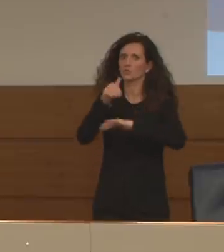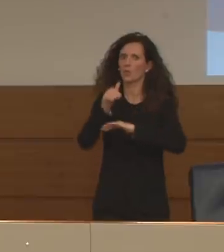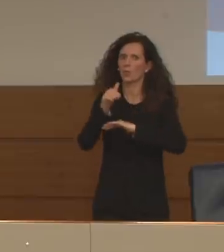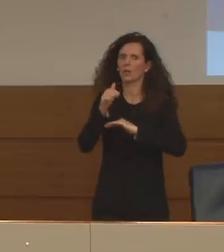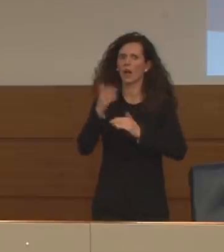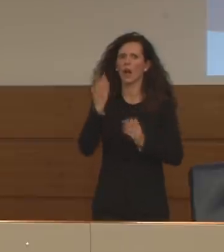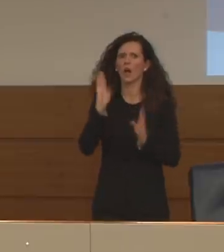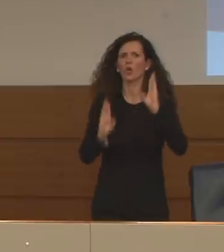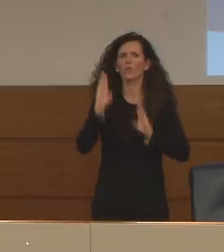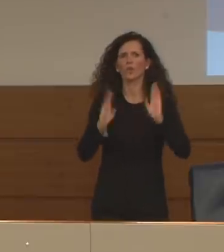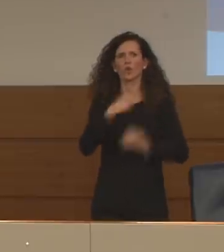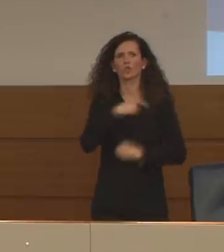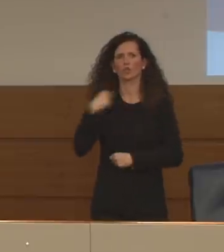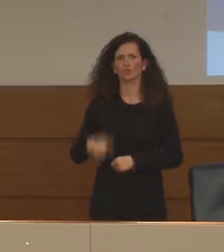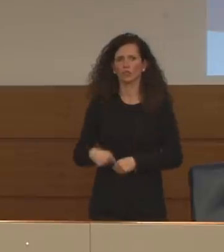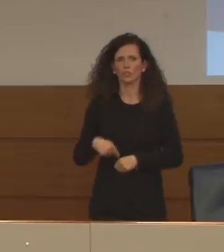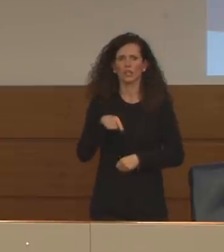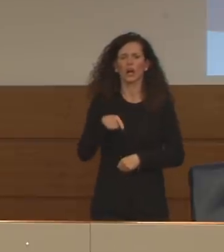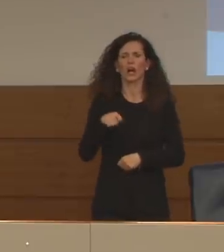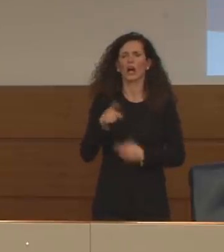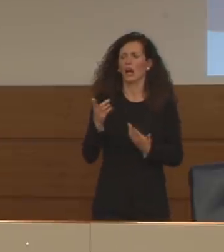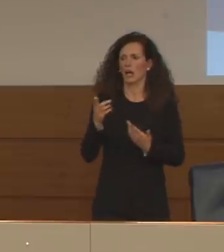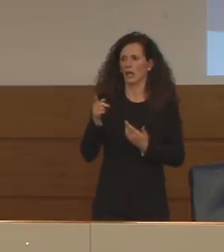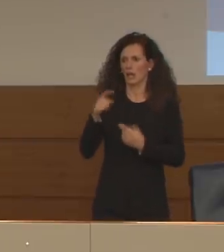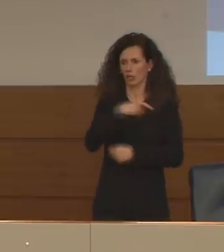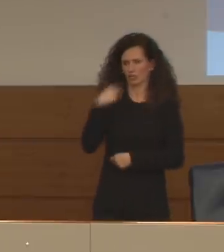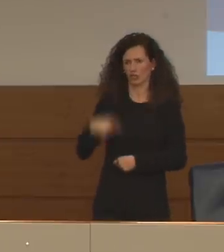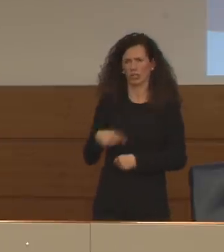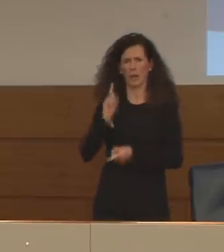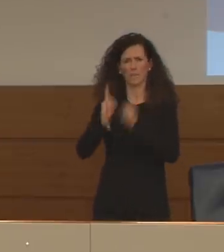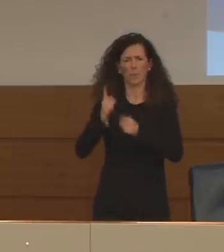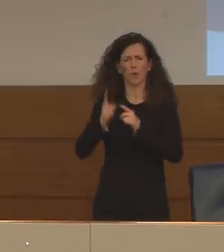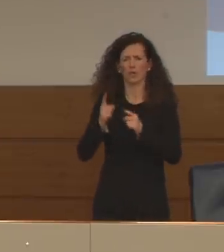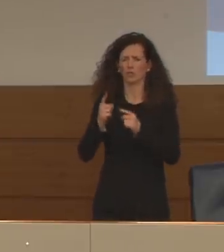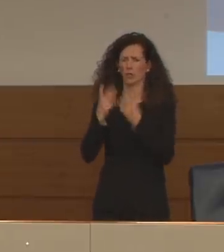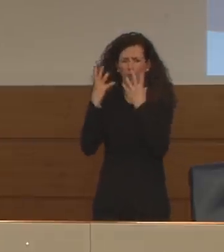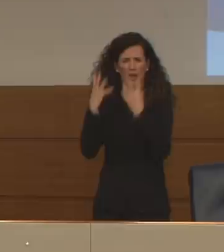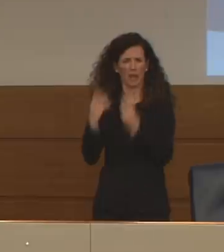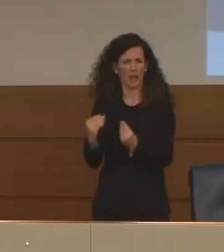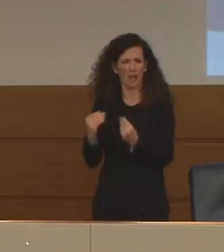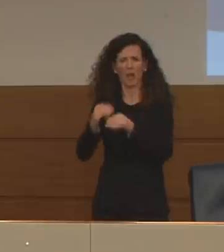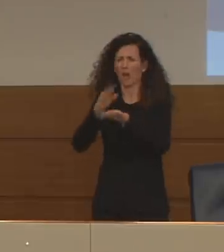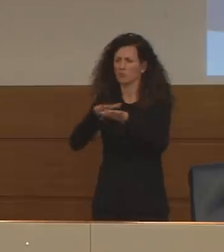20 volte la nostra popolazione e che in cui l'epidemia è partita almeno due mesi